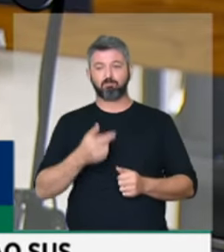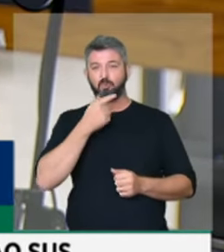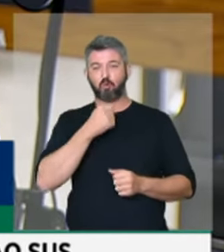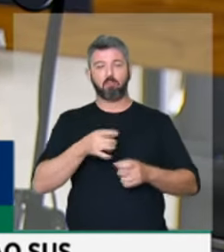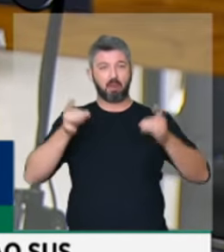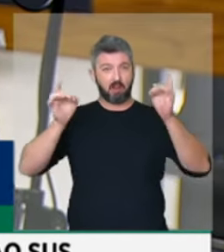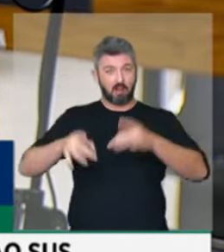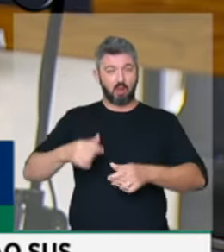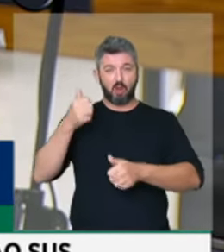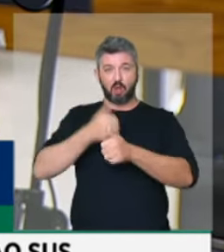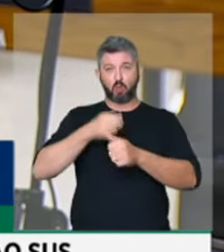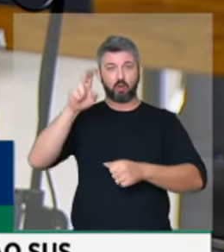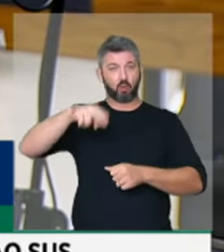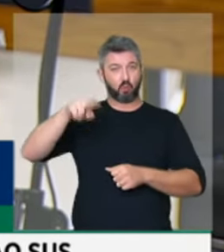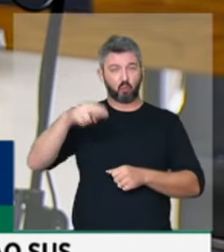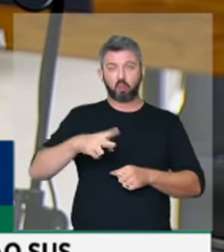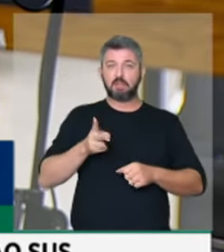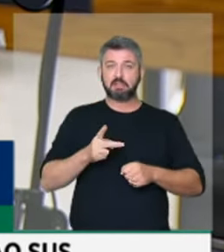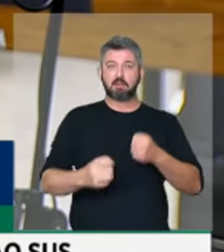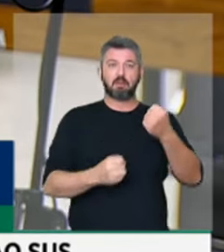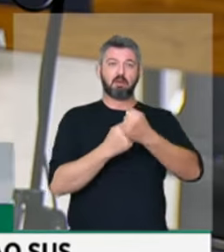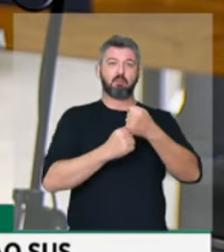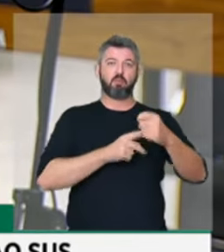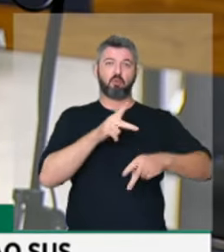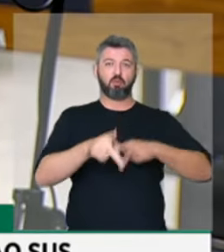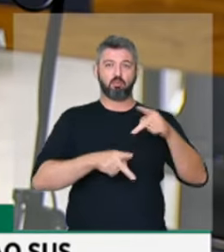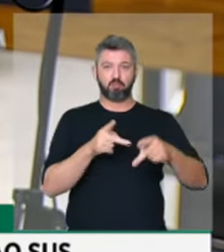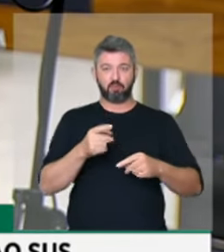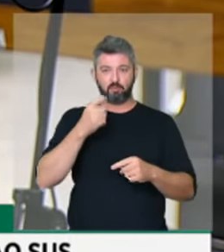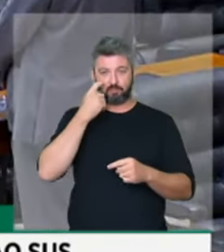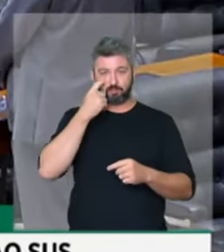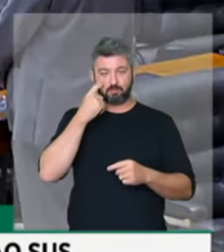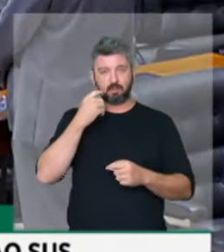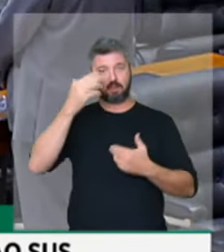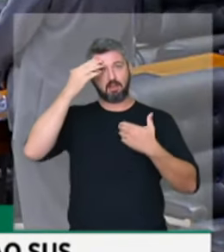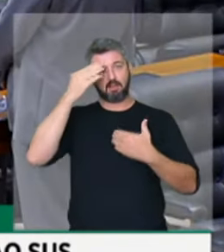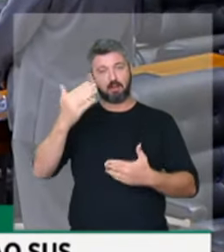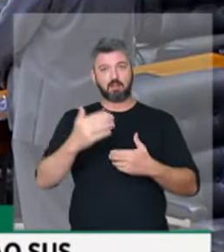LUTA, SEMPRE AO LADO DO POVO. GOSTARIA DE AGRADECER AO DEPUTADO PAULO TEIXEIRA E A TODOS OS PARLAMENTARES DO